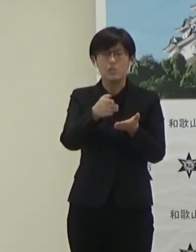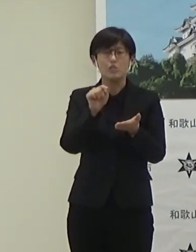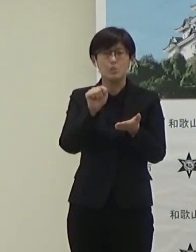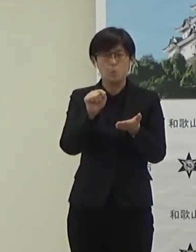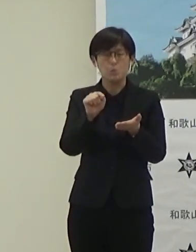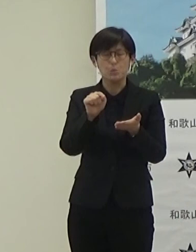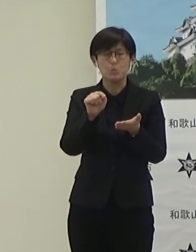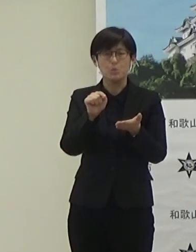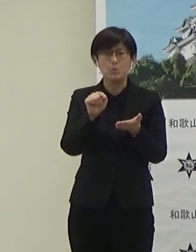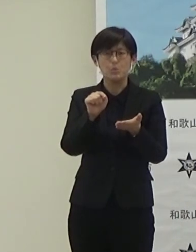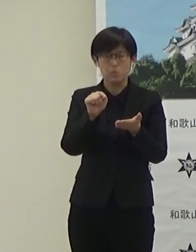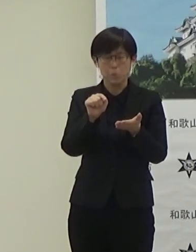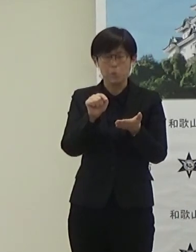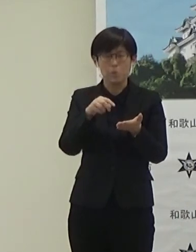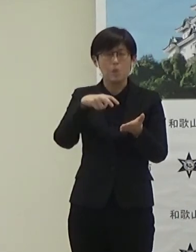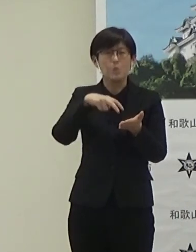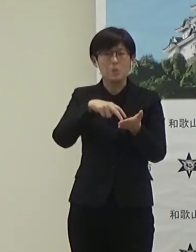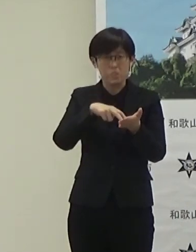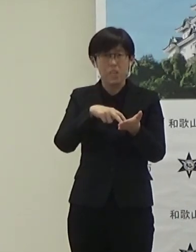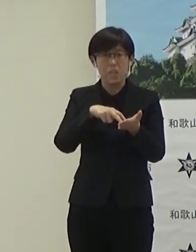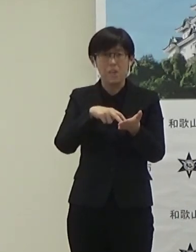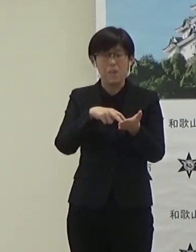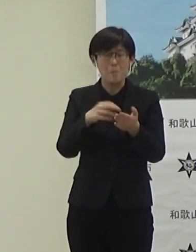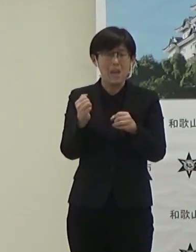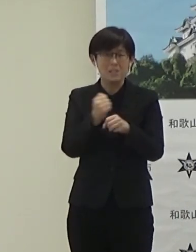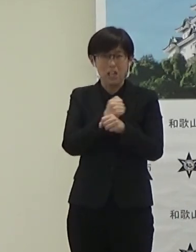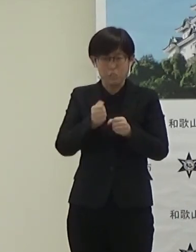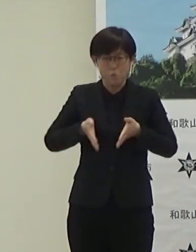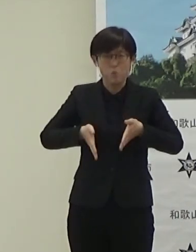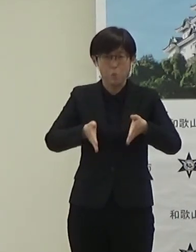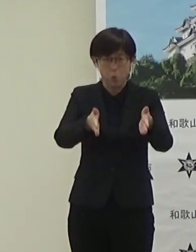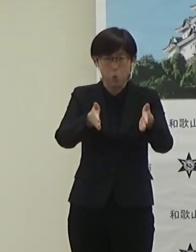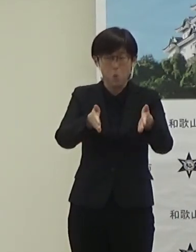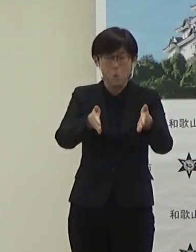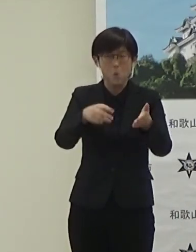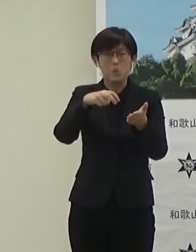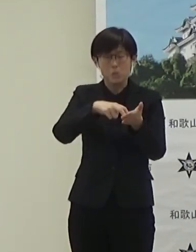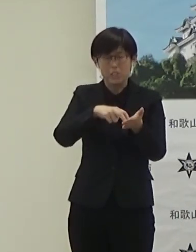道路として産業道路として活用できればっていう思いで